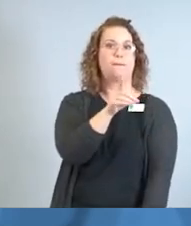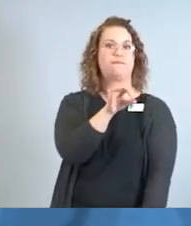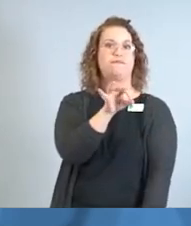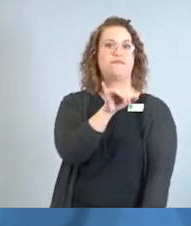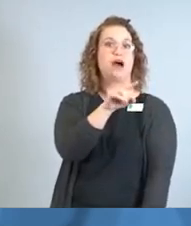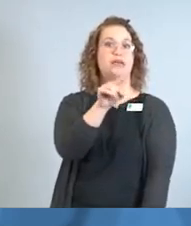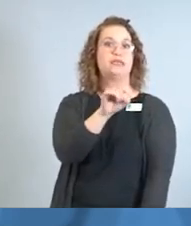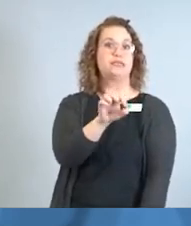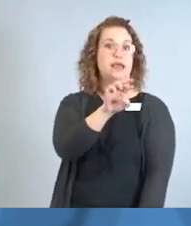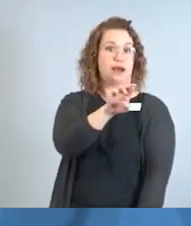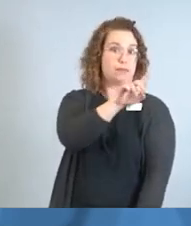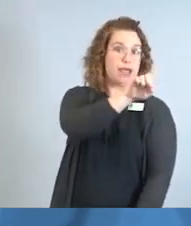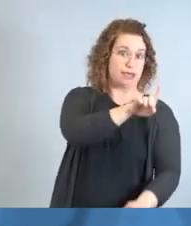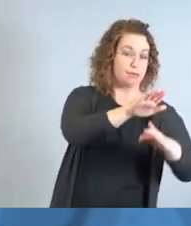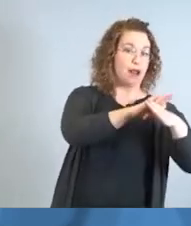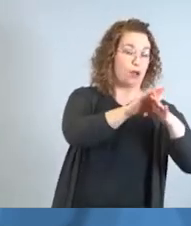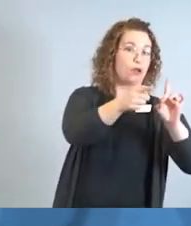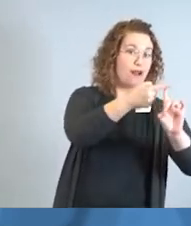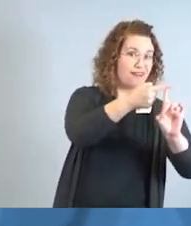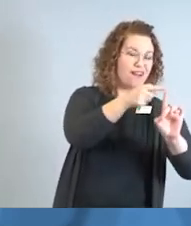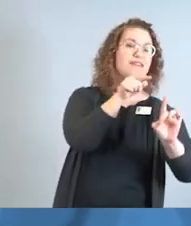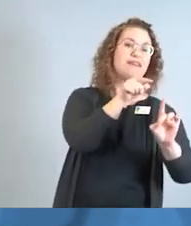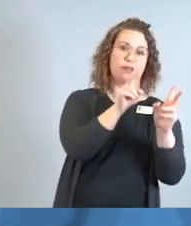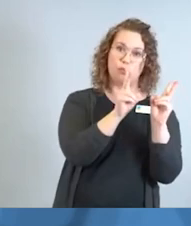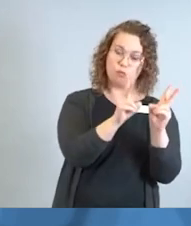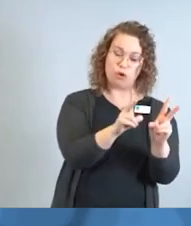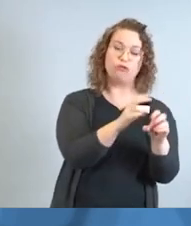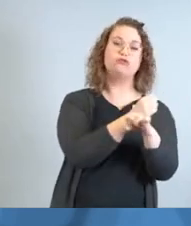Sitä on annettu eniten, koska sitä on tullut Suomeen eniten.